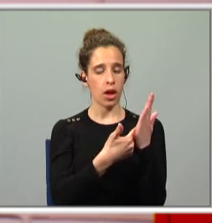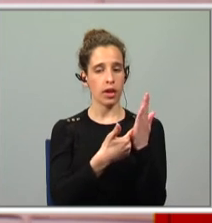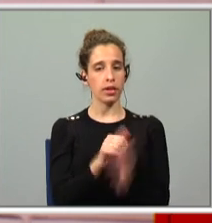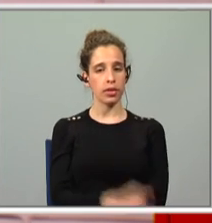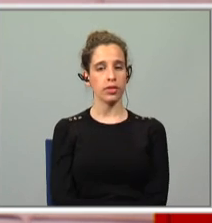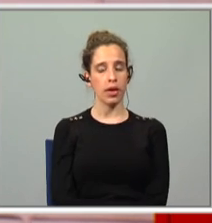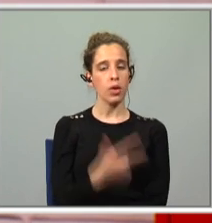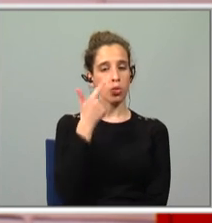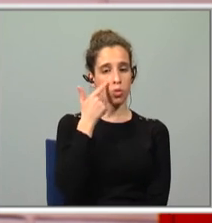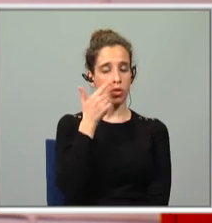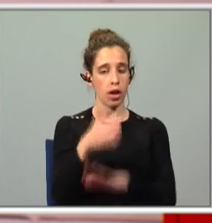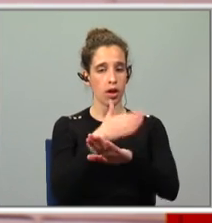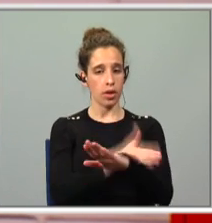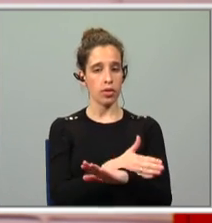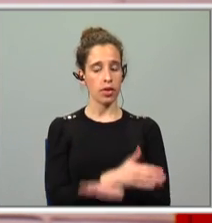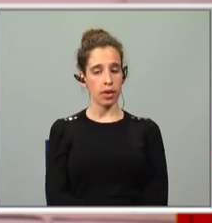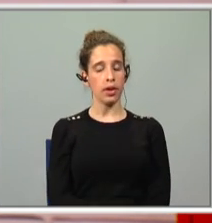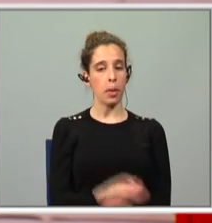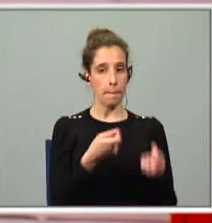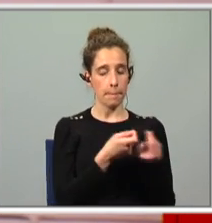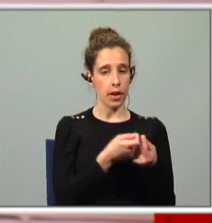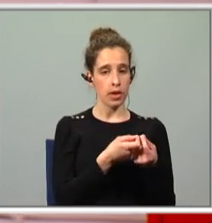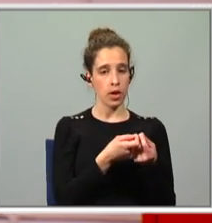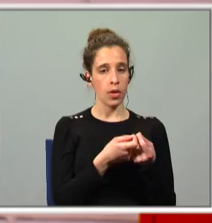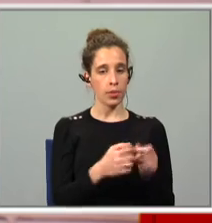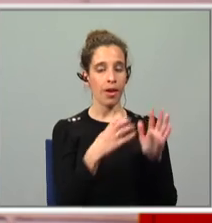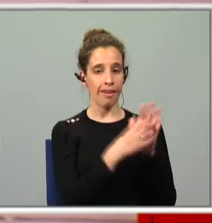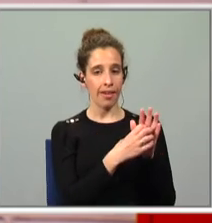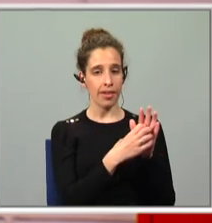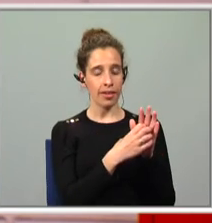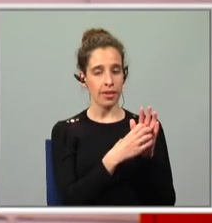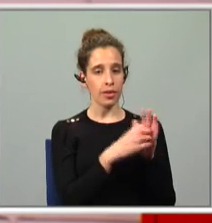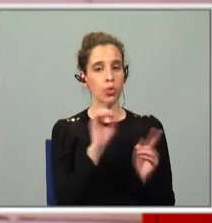estivemos a conhecer entre a mente por perto com aquele esquema temos que a 我們一直在了解與該計劃接近，我們有